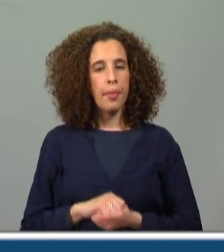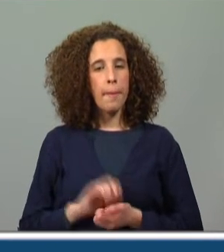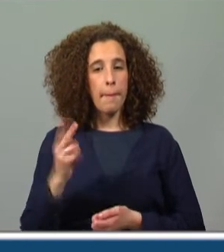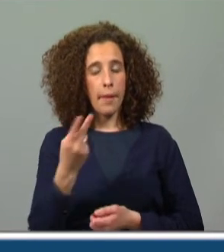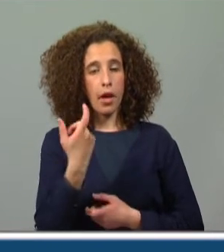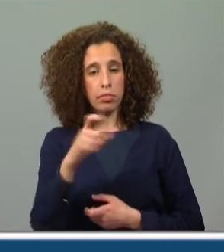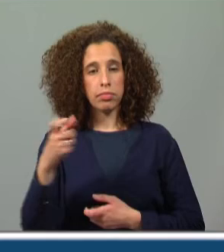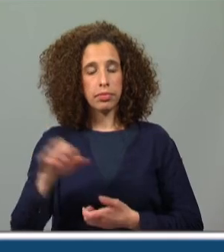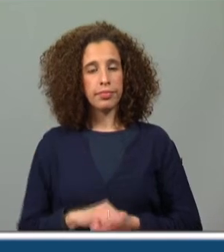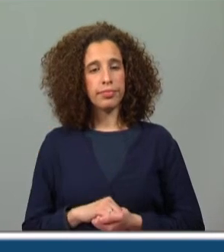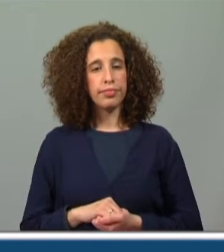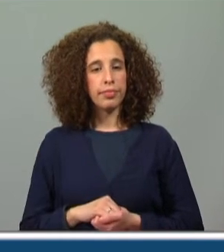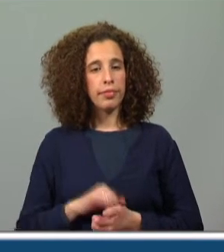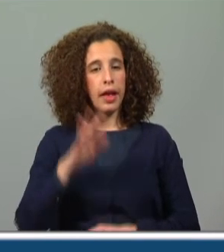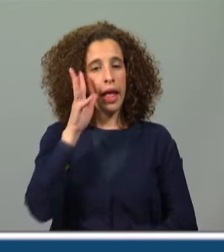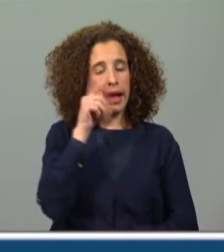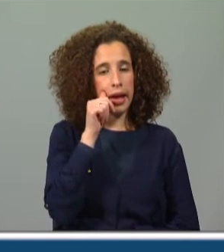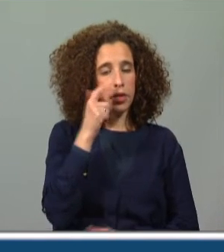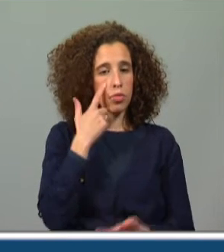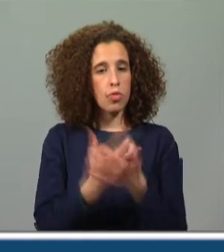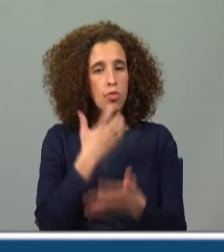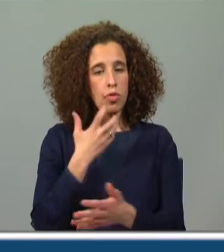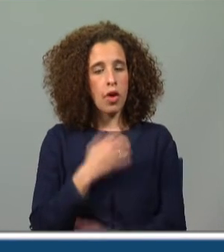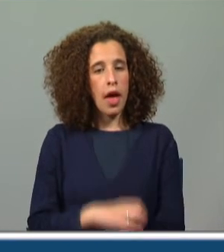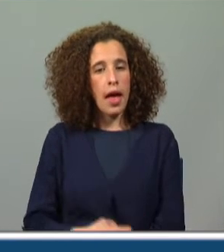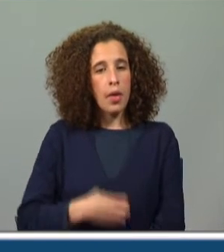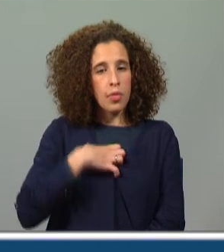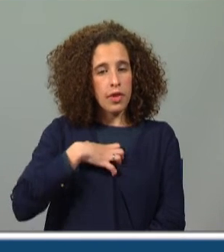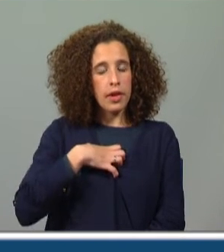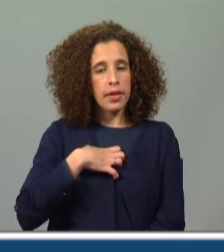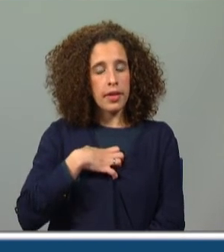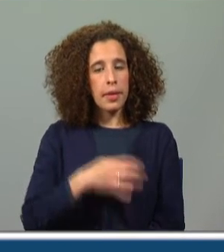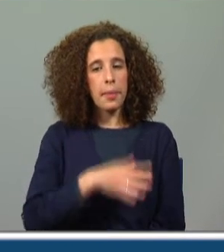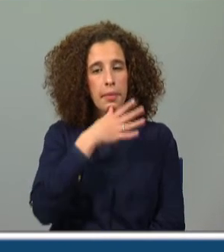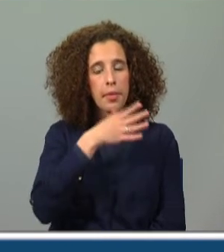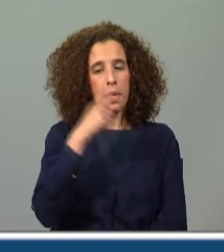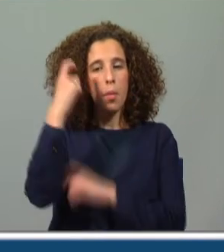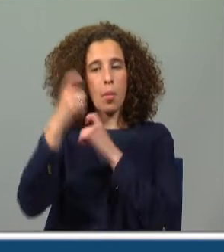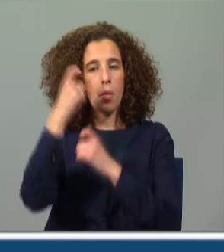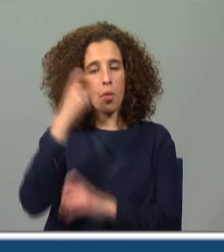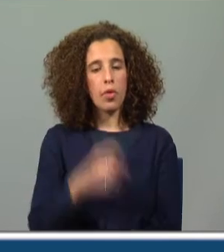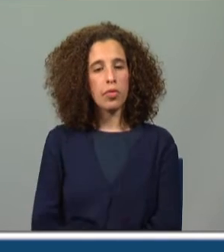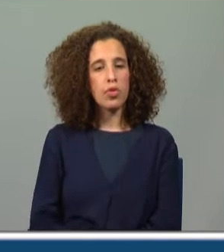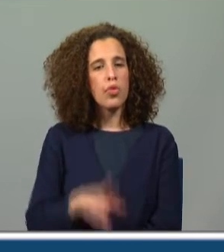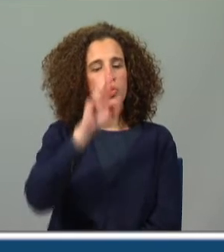adjetivos quente realça a emoção sentida plenador e pensativo mostra o esforço de 形容詞 溫暖 增強感覺的情緒更全面、更周到的展示了